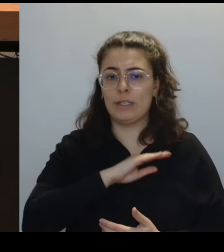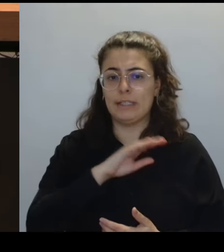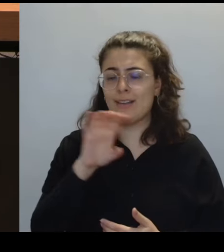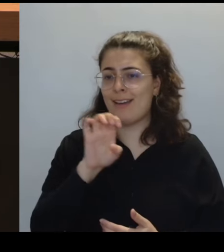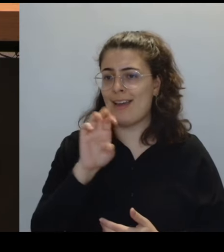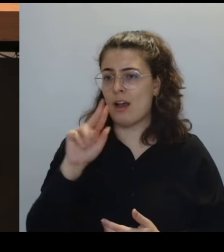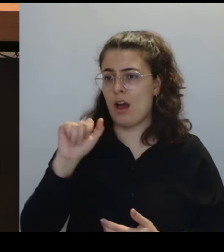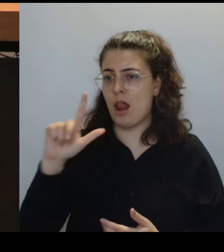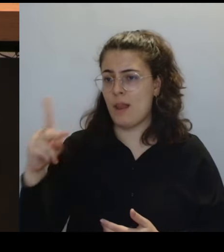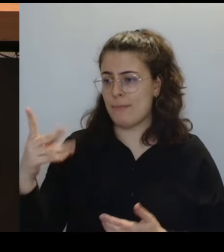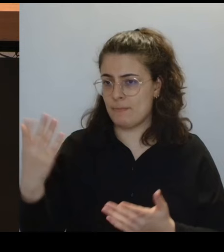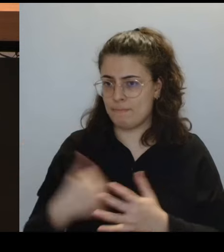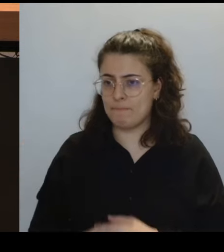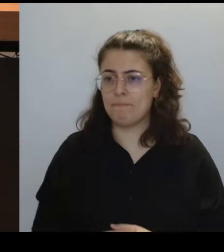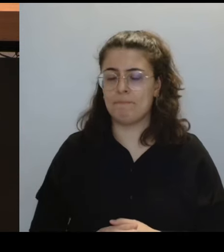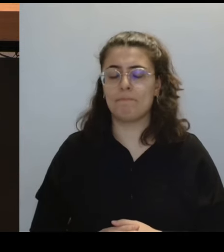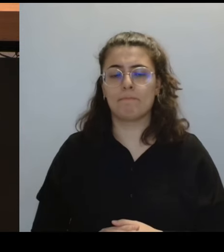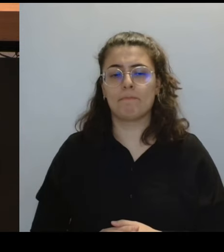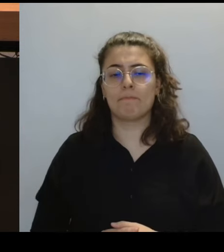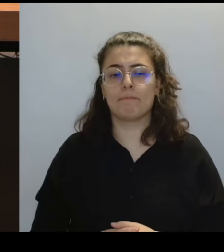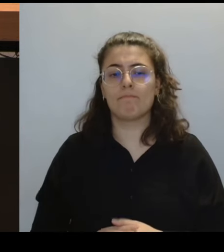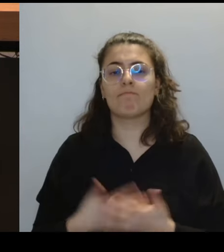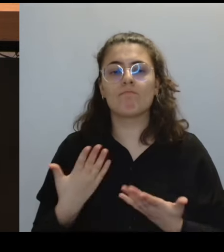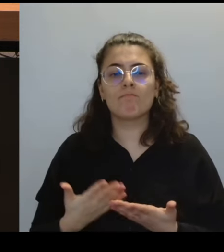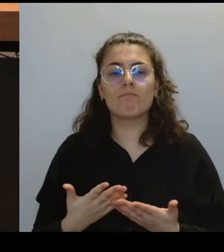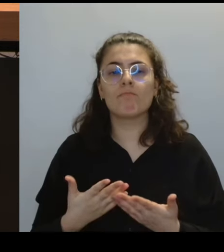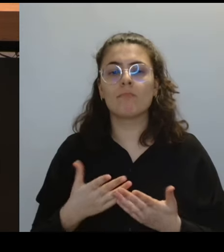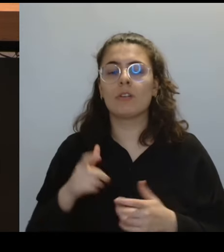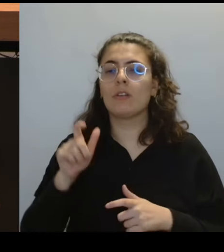Menschen mit Migrationsgeschichte. Nun spricht auch einer mit